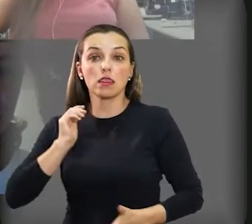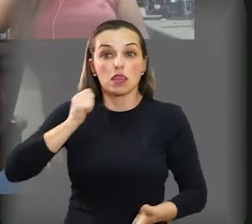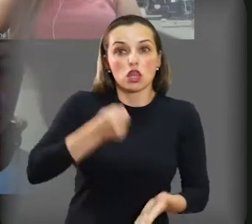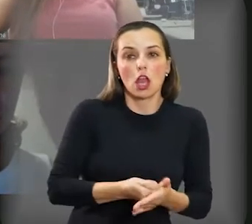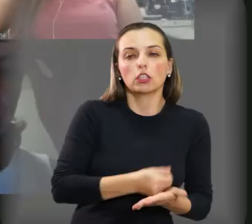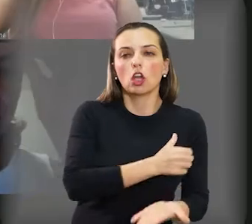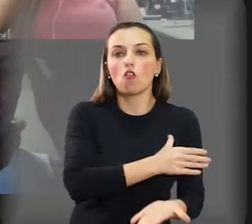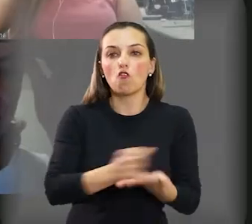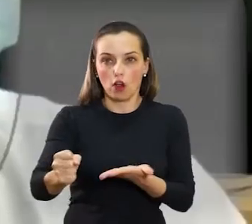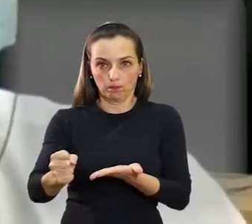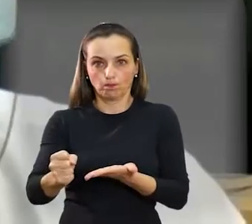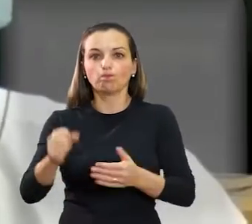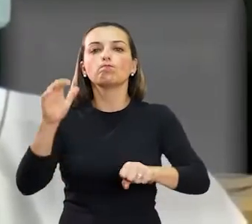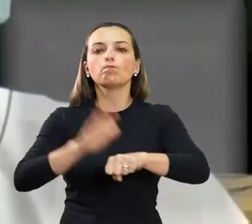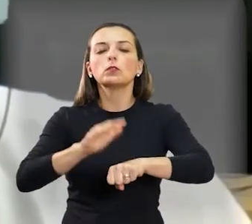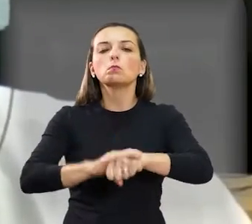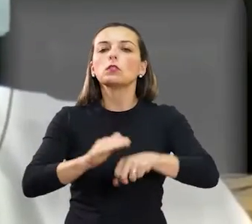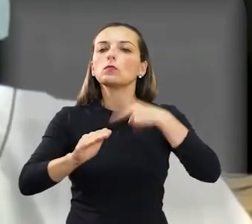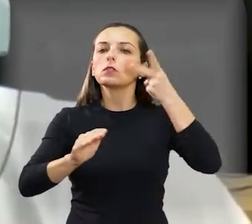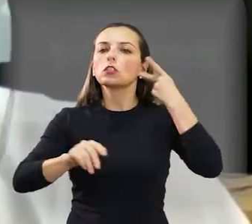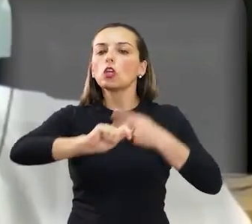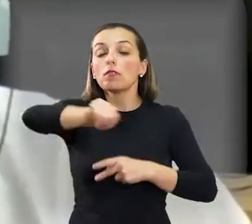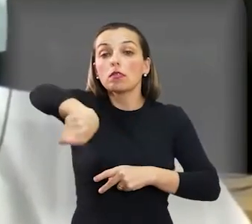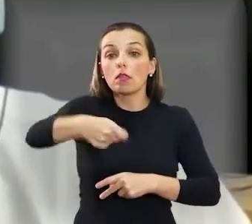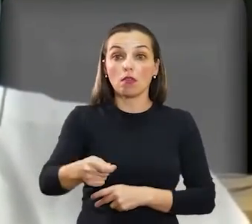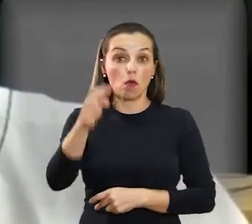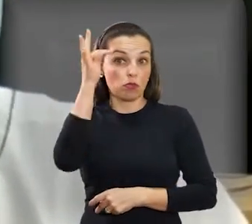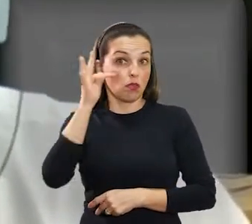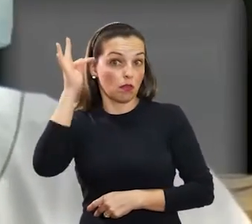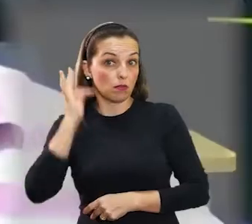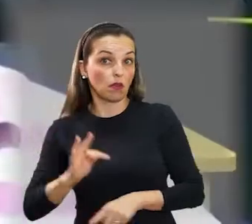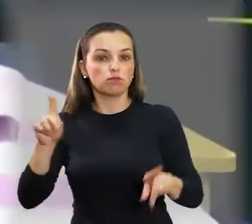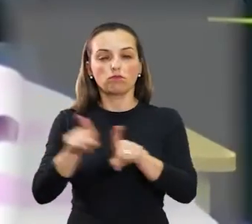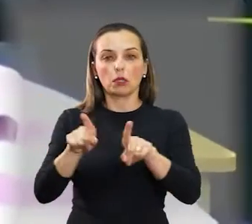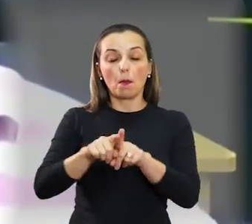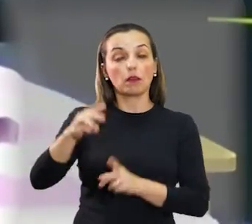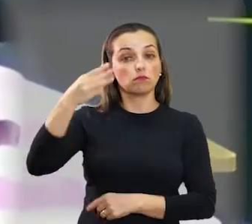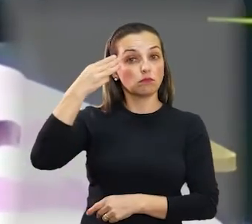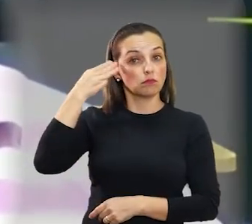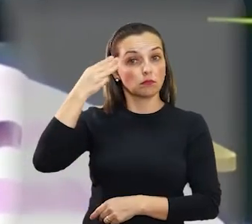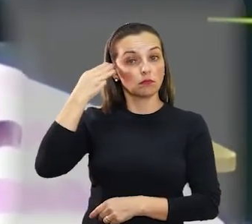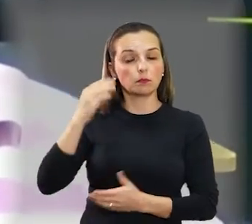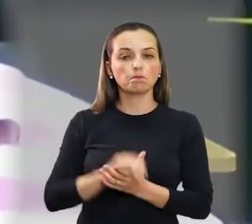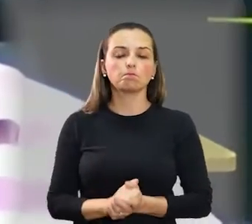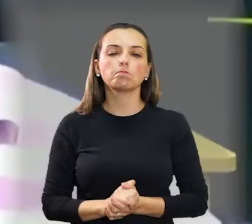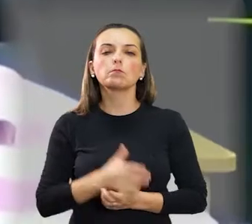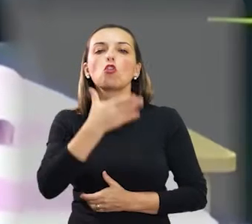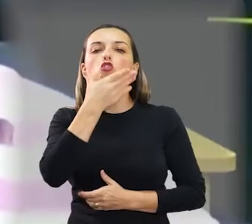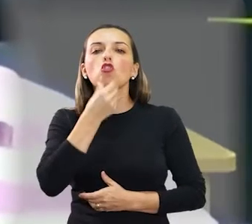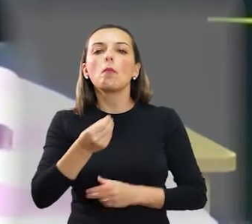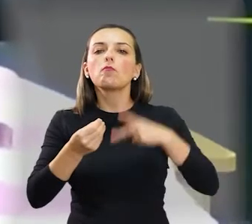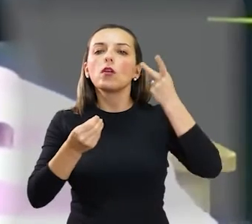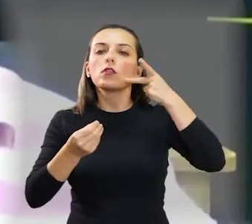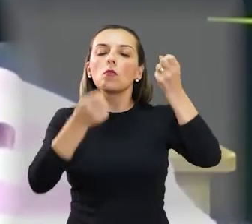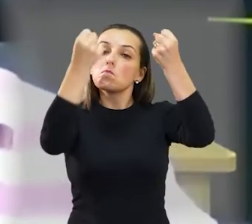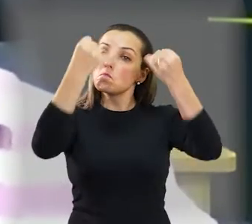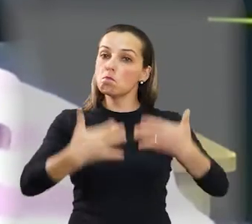mais!", requerida pelos vereadores Thainara Faria e Guilherme Bianco. Bianco justificou a realização do